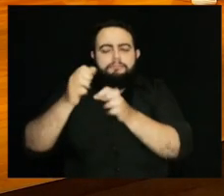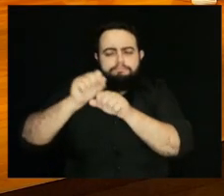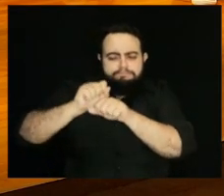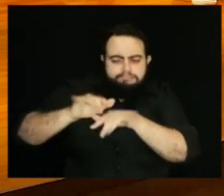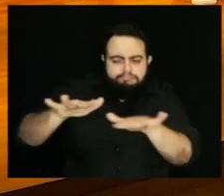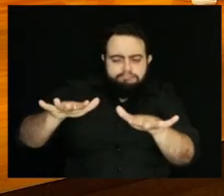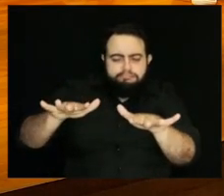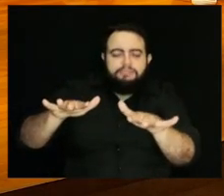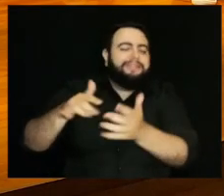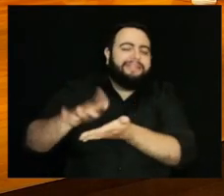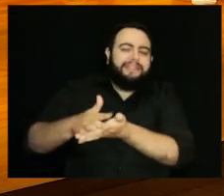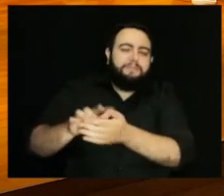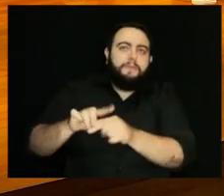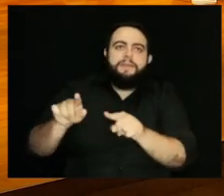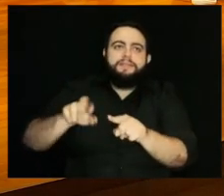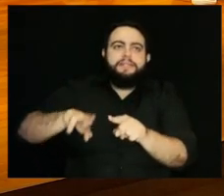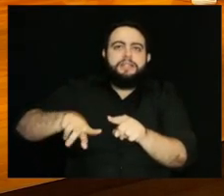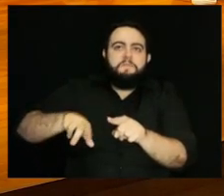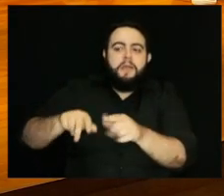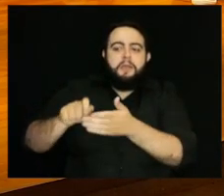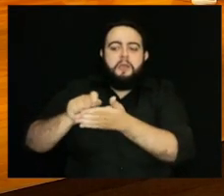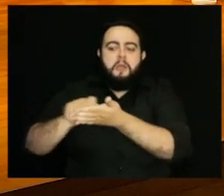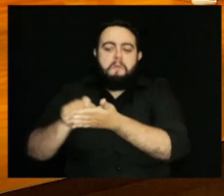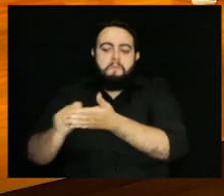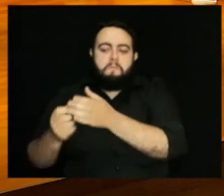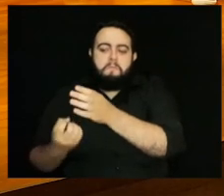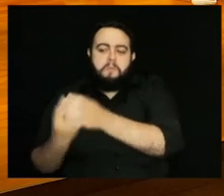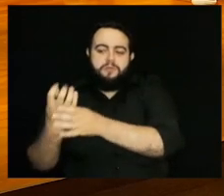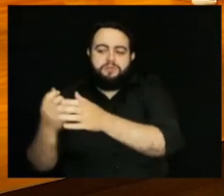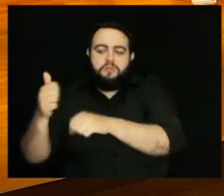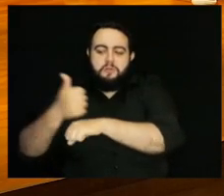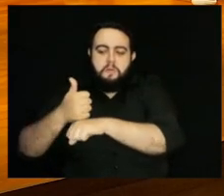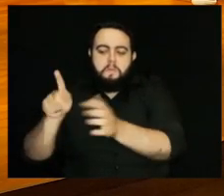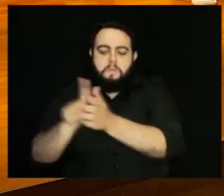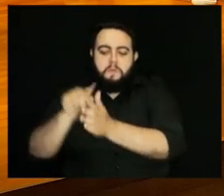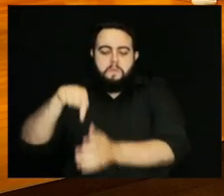não dá uma bombada nos compositores daqui por esse motivo. que os compositores daqui não tinham como